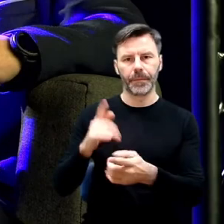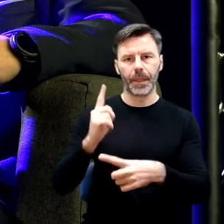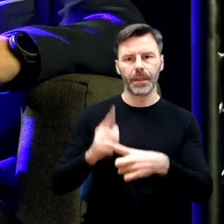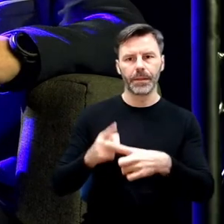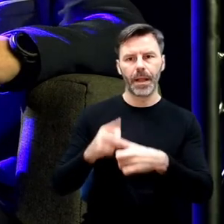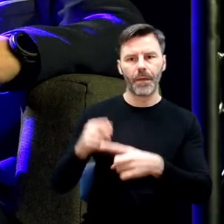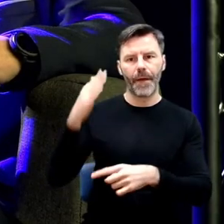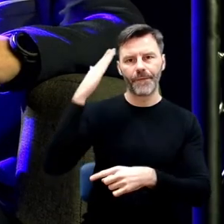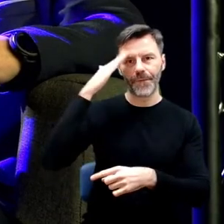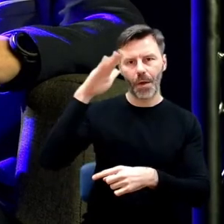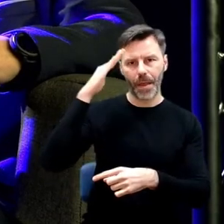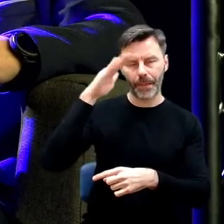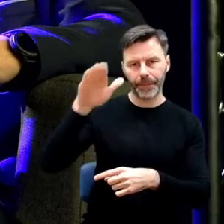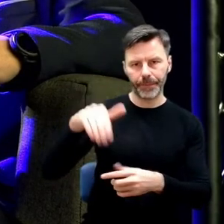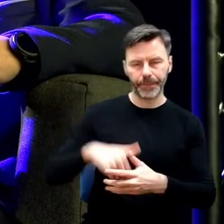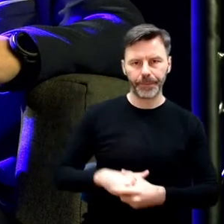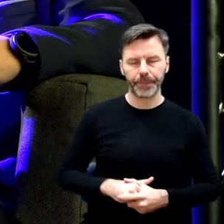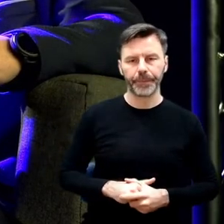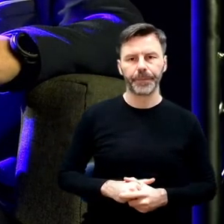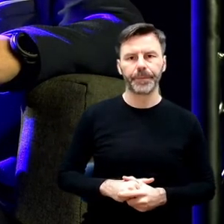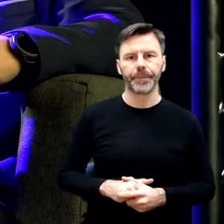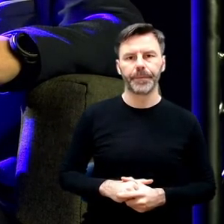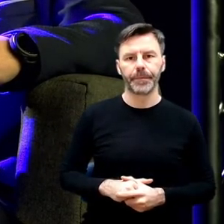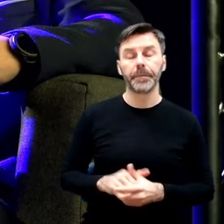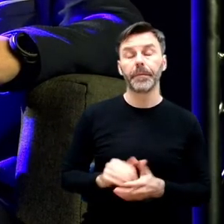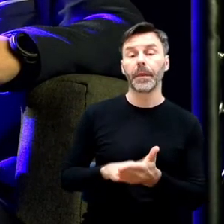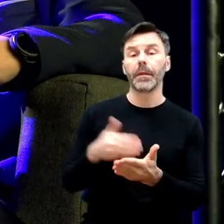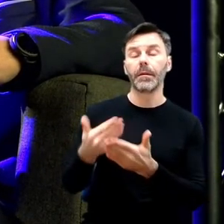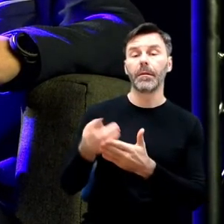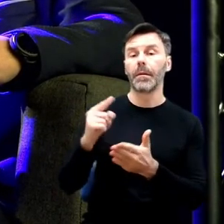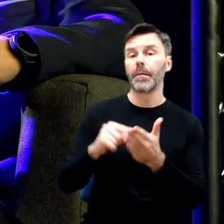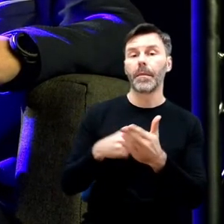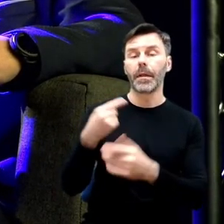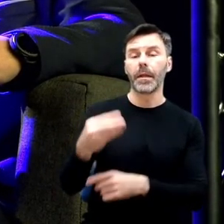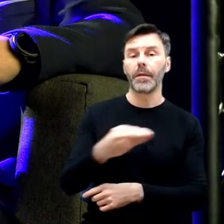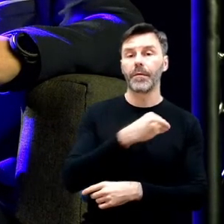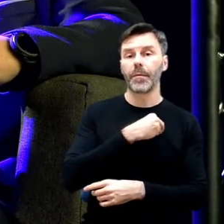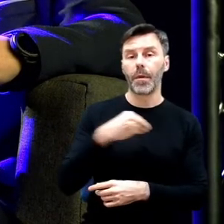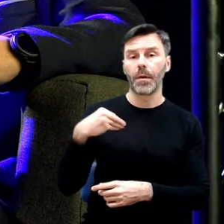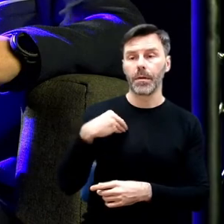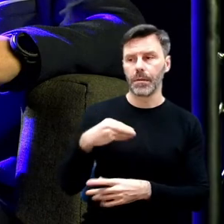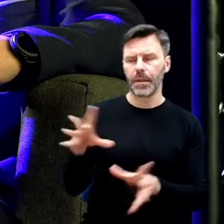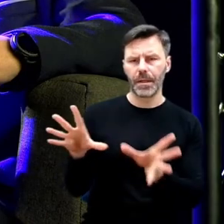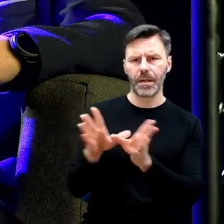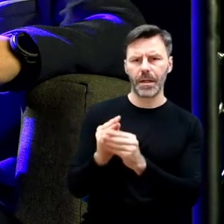ponieważ Stalowa Wola jako pierwsza w Polsce razem z KZN-em wyszła w społeczną inicjatywę mieszkaniową,